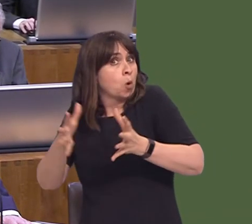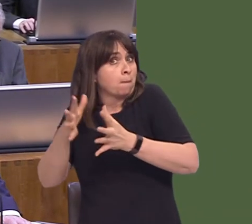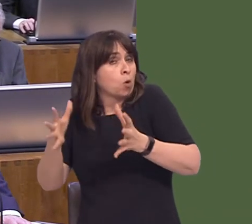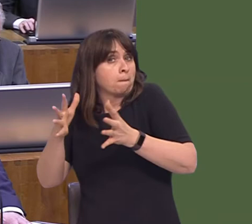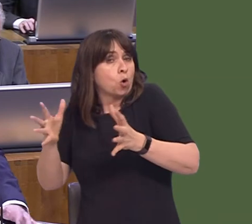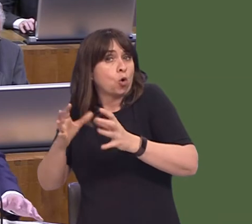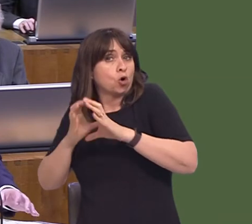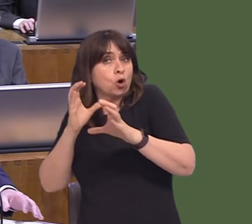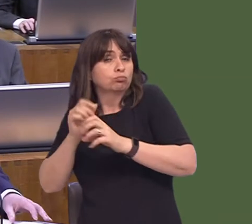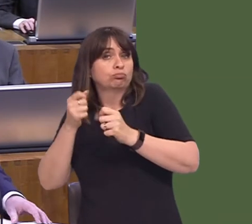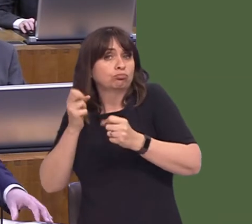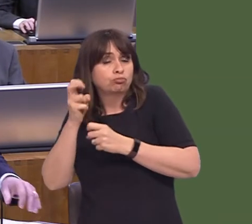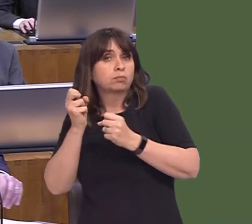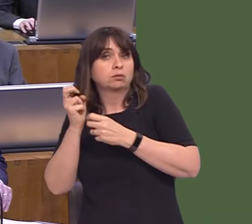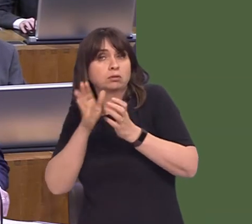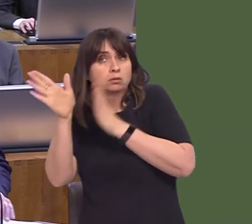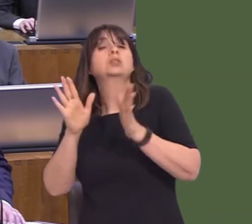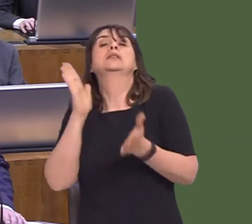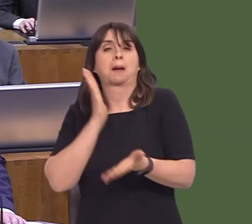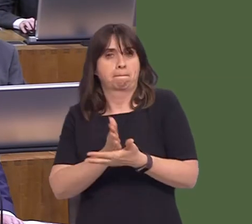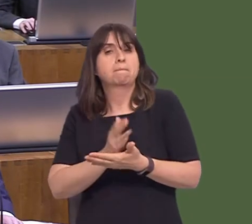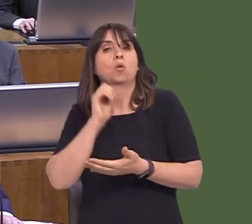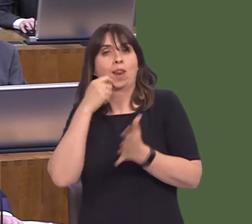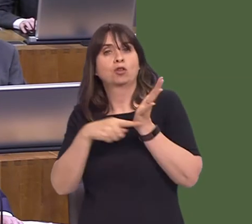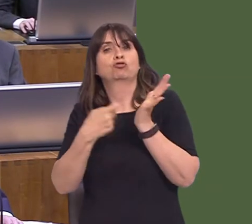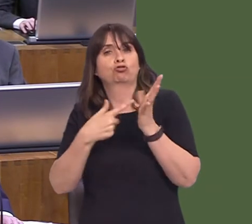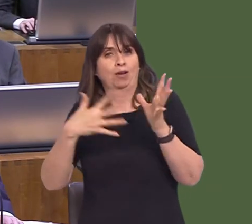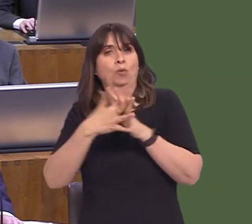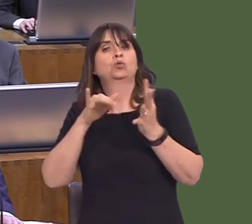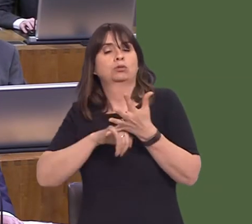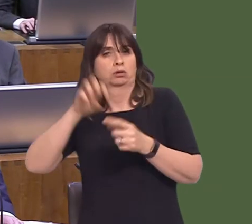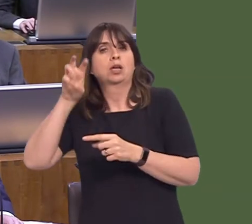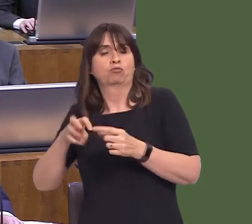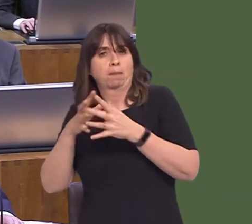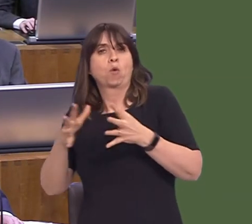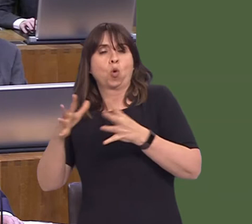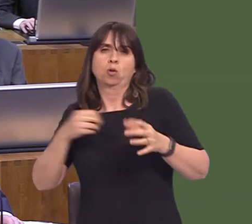rydym ni yn gweithio gydag awdurdodau lleol ar hyn o bryd er mwyn edrych ar lwybrau newydd,